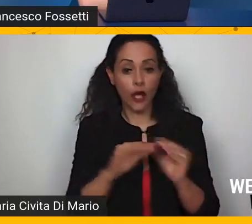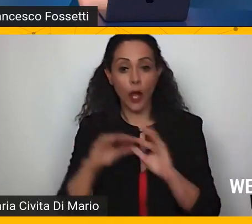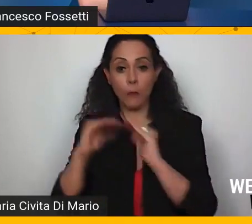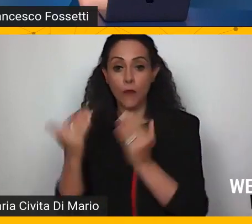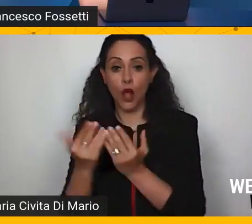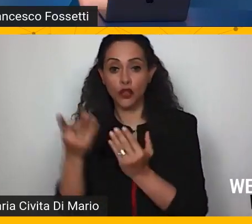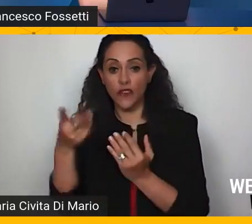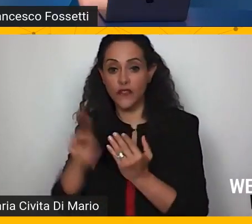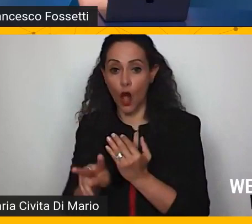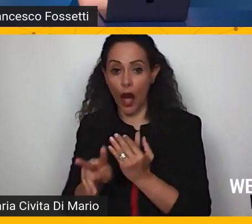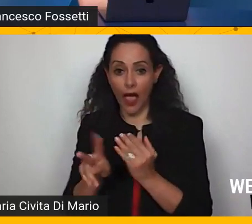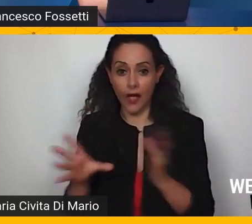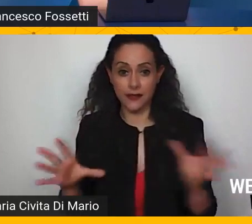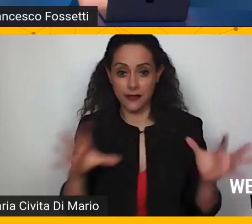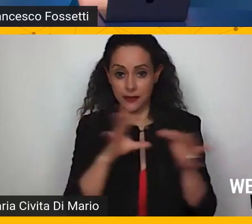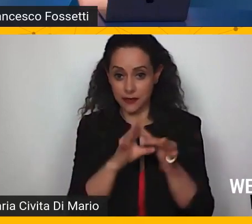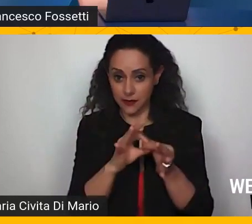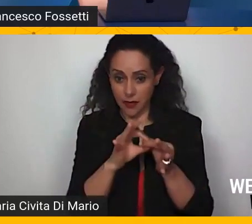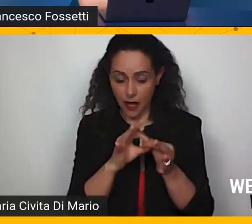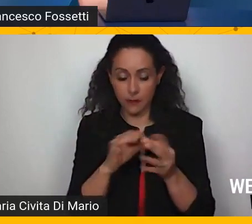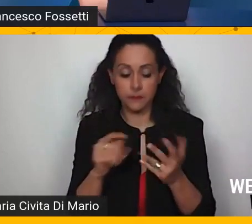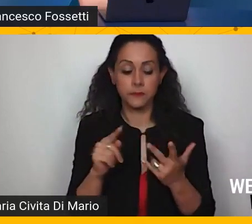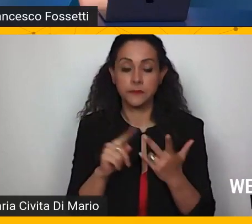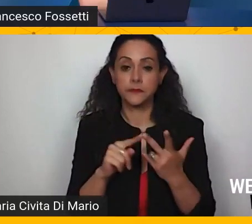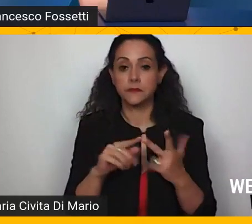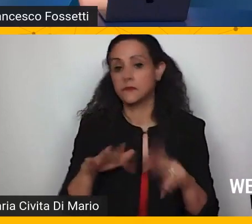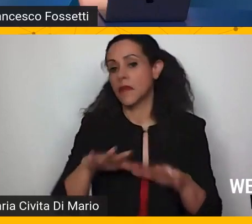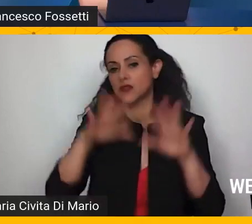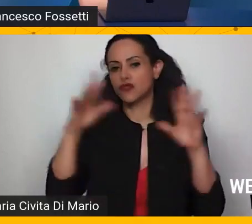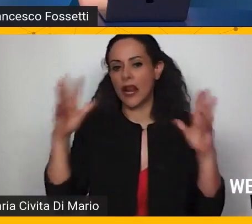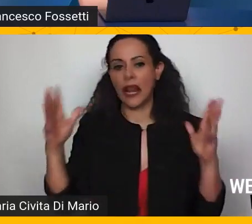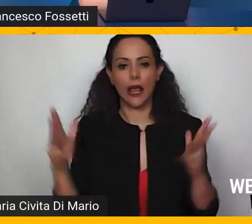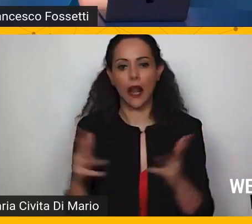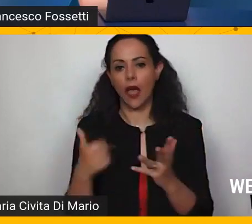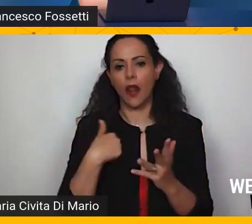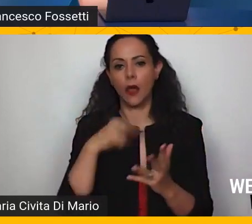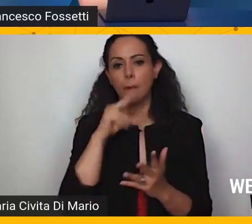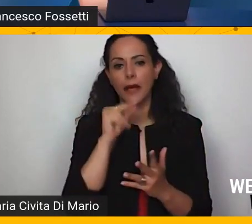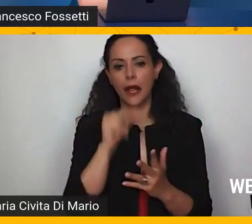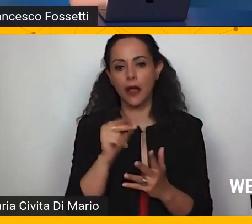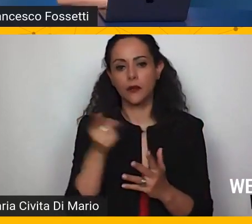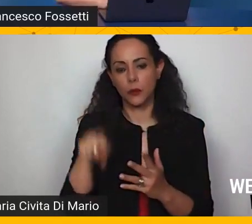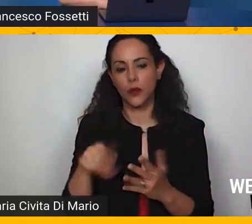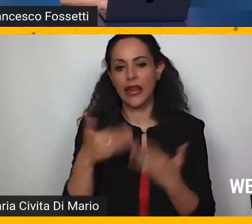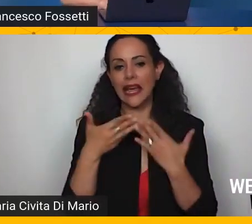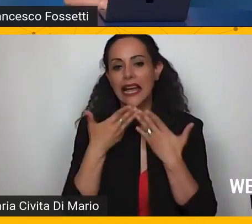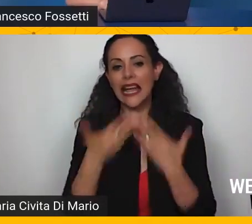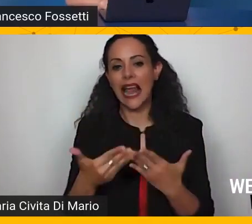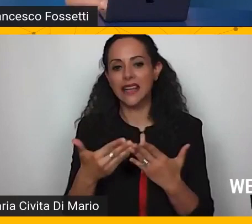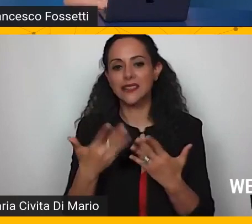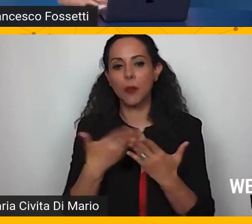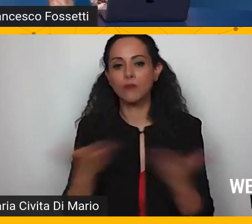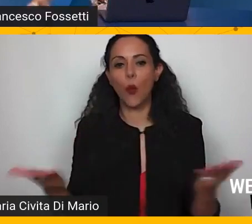mondo della violenza ma in generale abbiamo mh analizzato